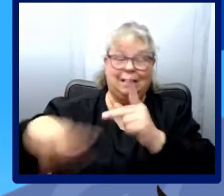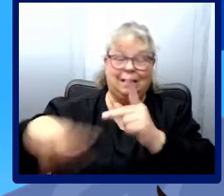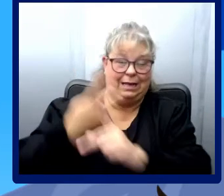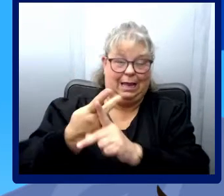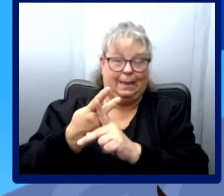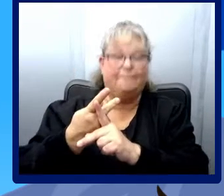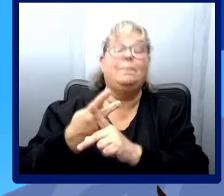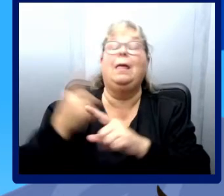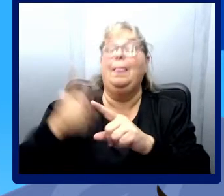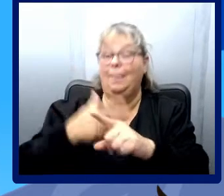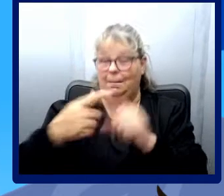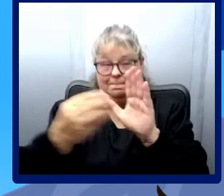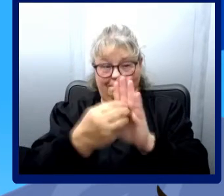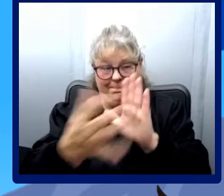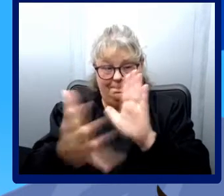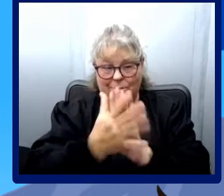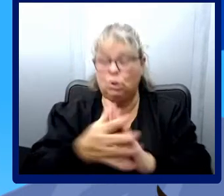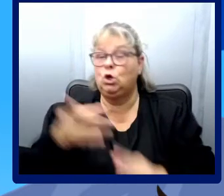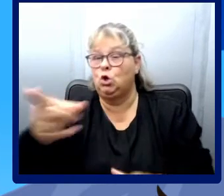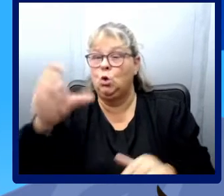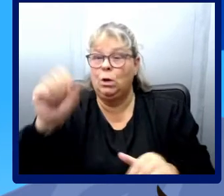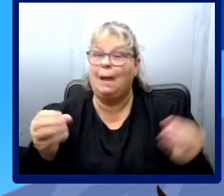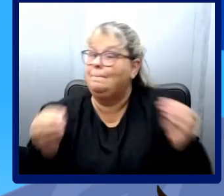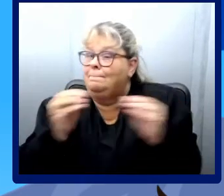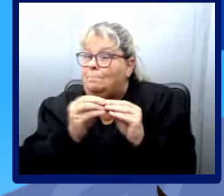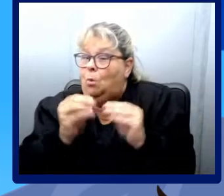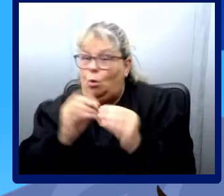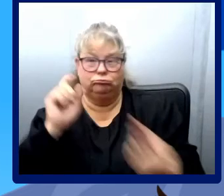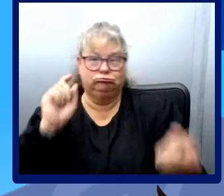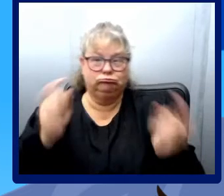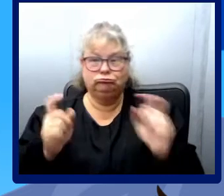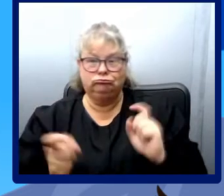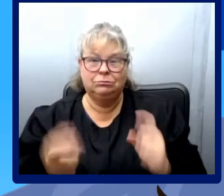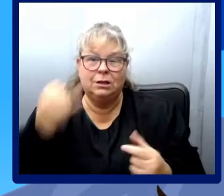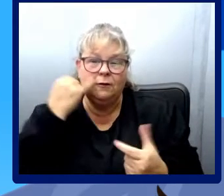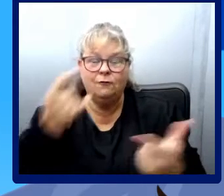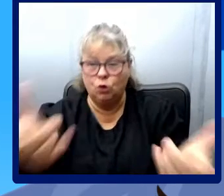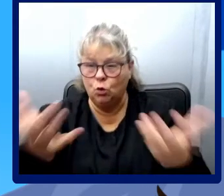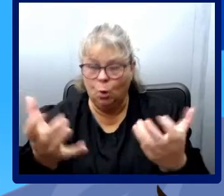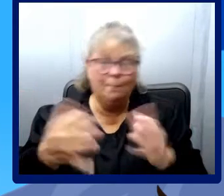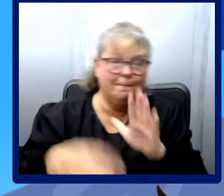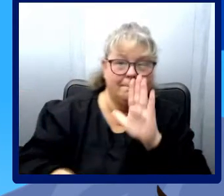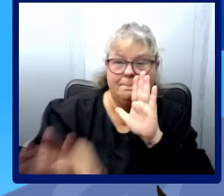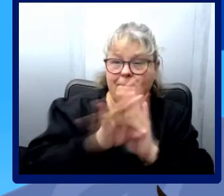y también se puede personalizar aún más este. Pueden seleccionar el correo del remitente específico